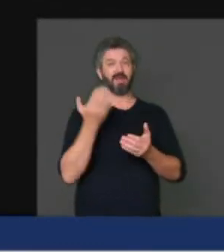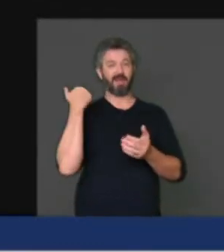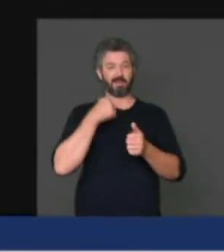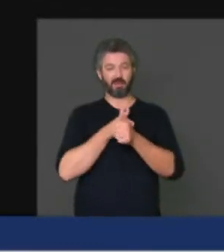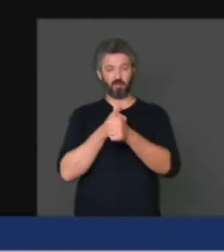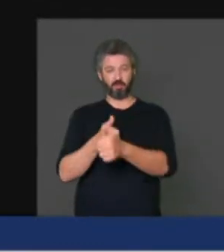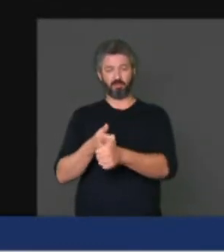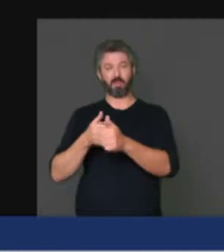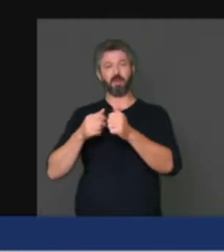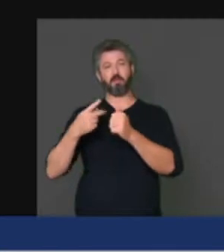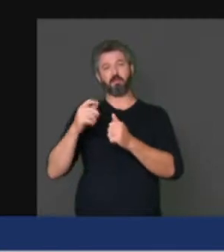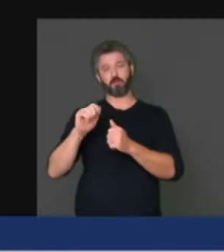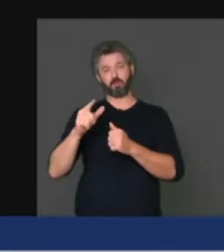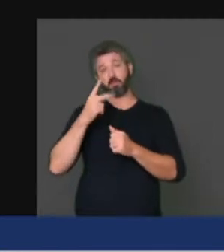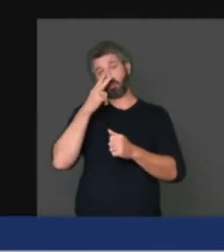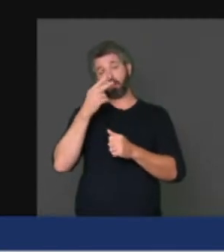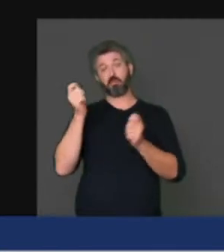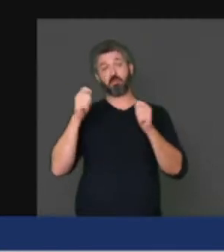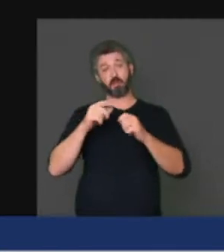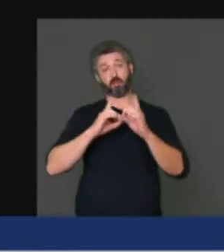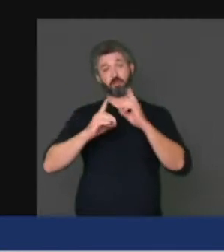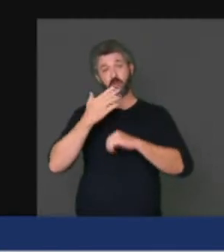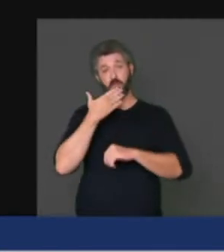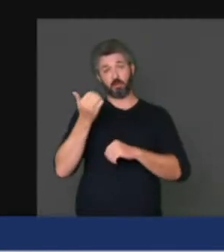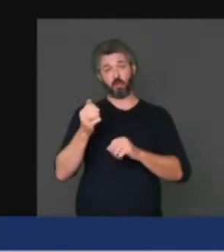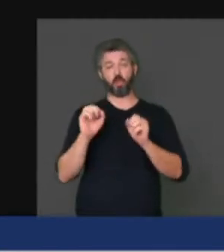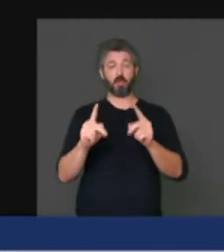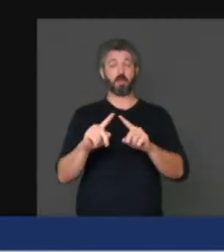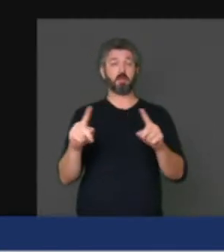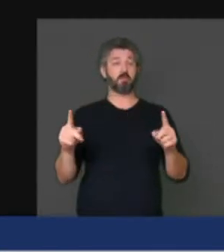NÓS VOTAMOS COM O PSOL QUE ENTENDÍAMOS QUE PODÍAMOS DIALOGAR MAIS. MAS COMO O REQUERIMENTO CAIU, NO MÉRITO